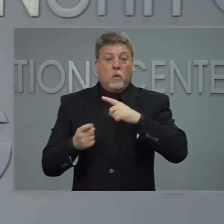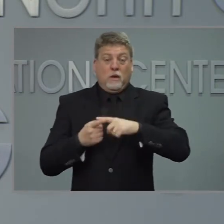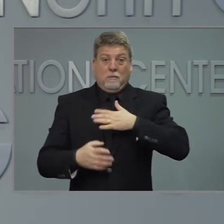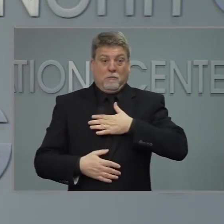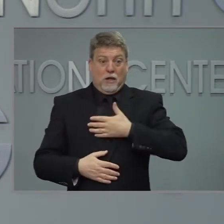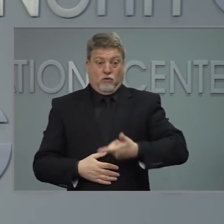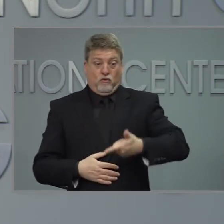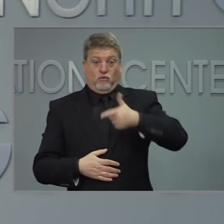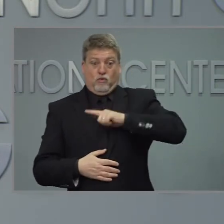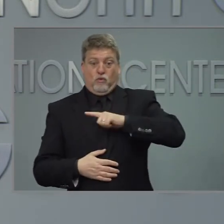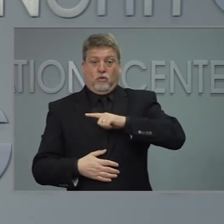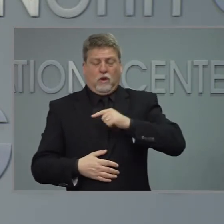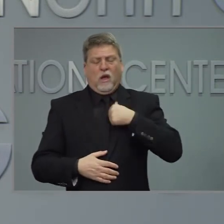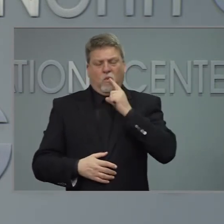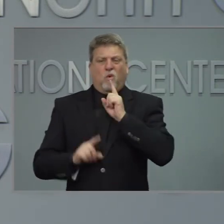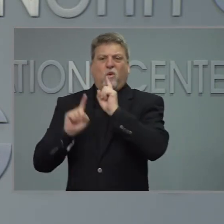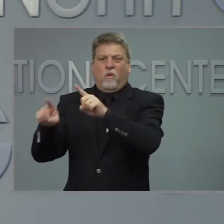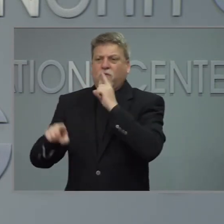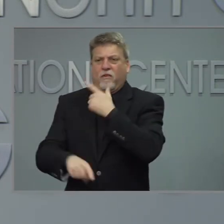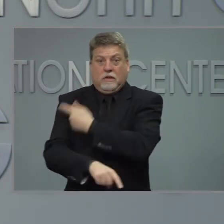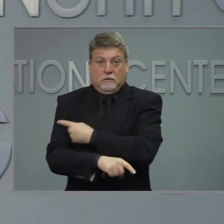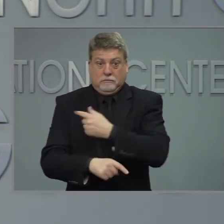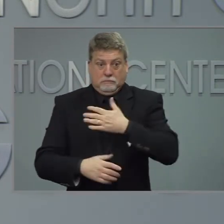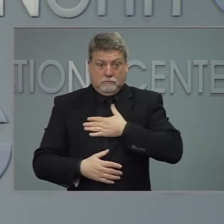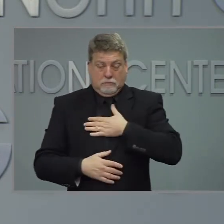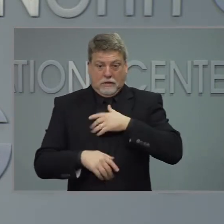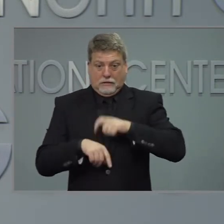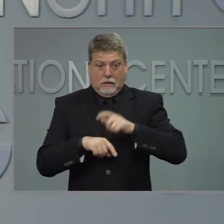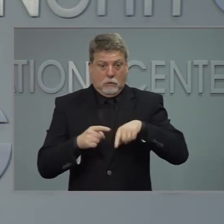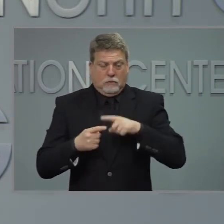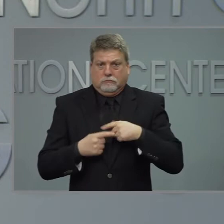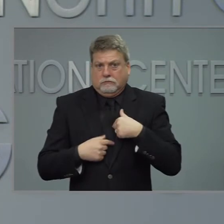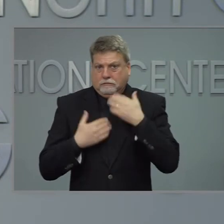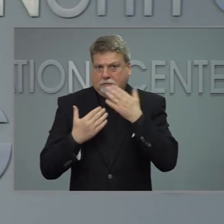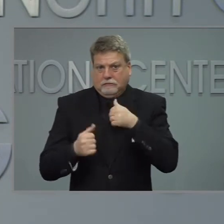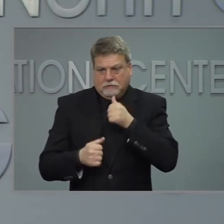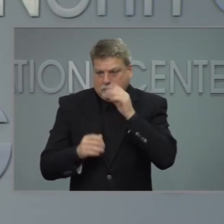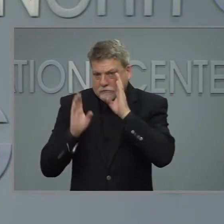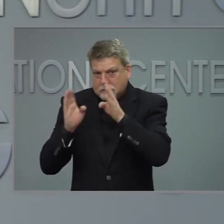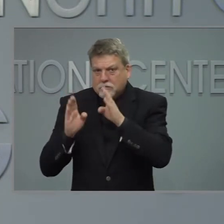escolares expuesta a mí me van a vacunar cuando venga a mi me toque en mi grupo y no sé